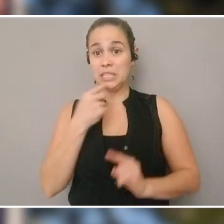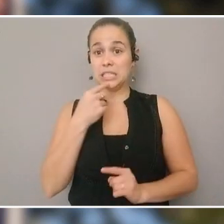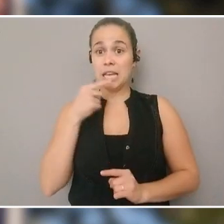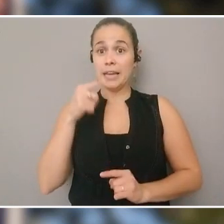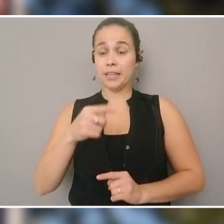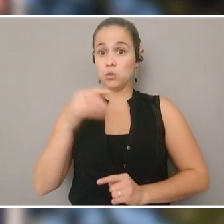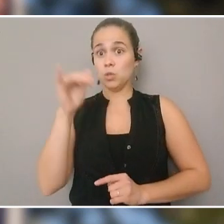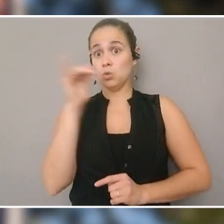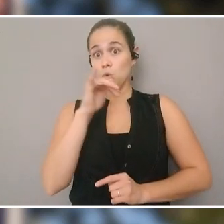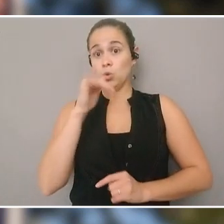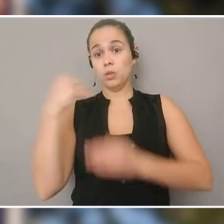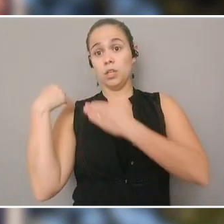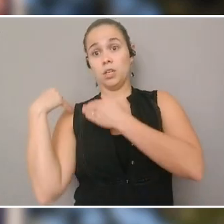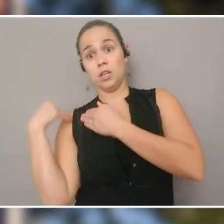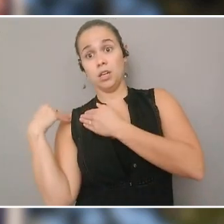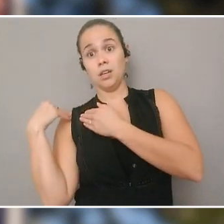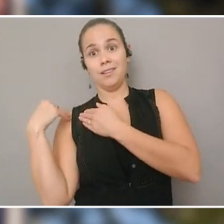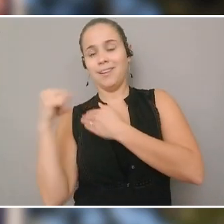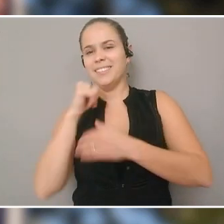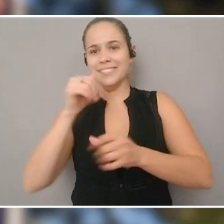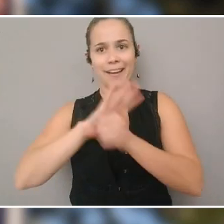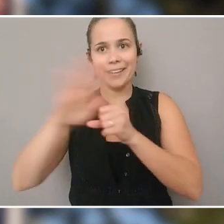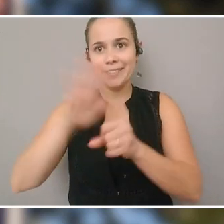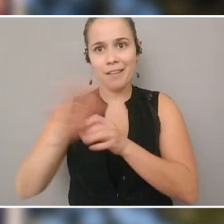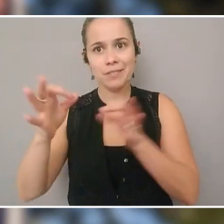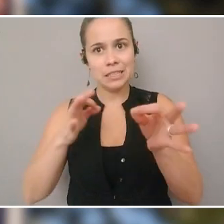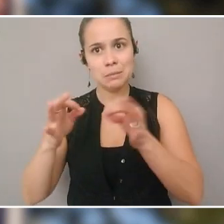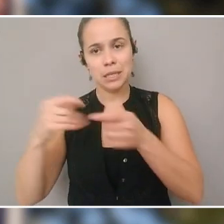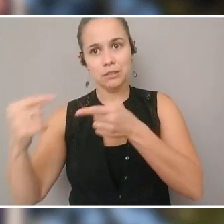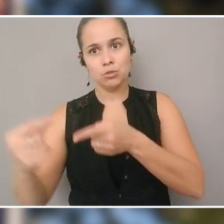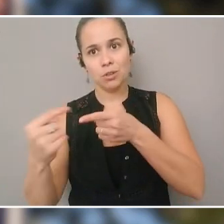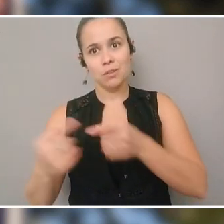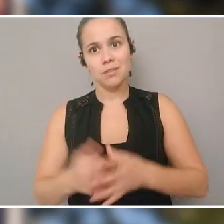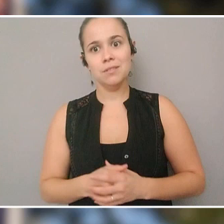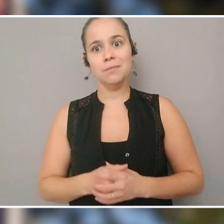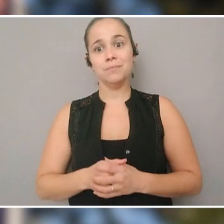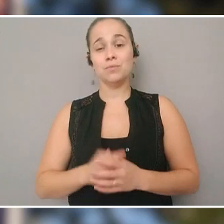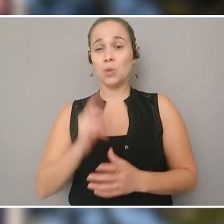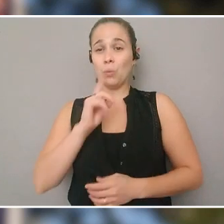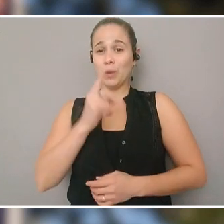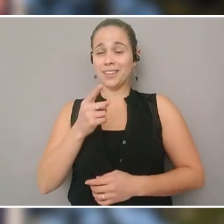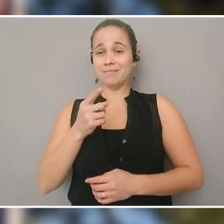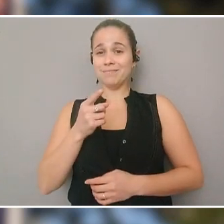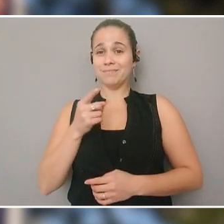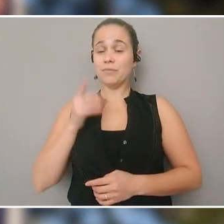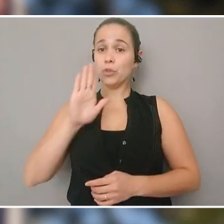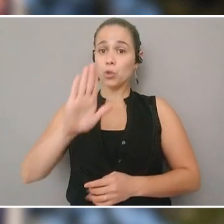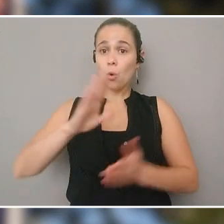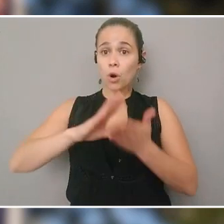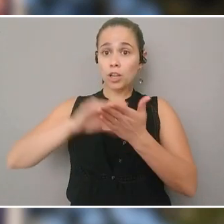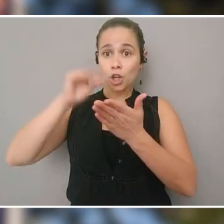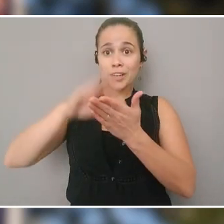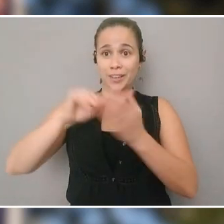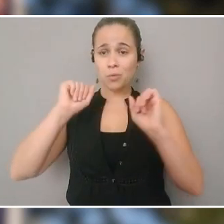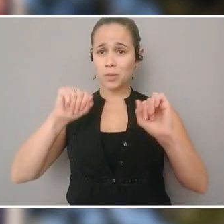sería un eufemismo. Por último,